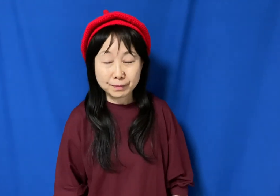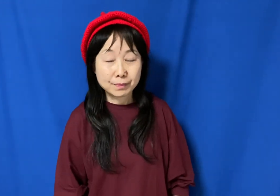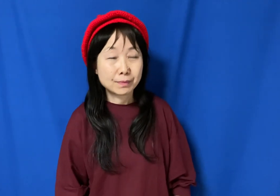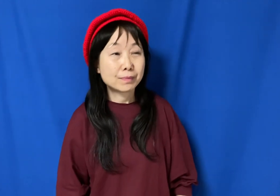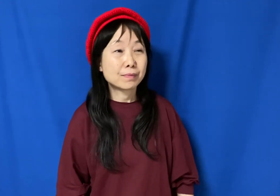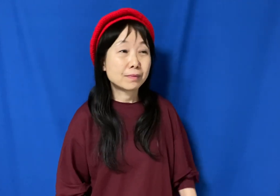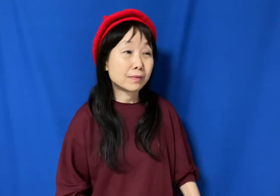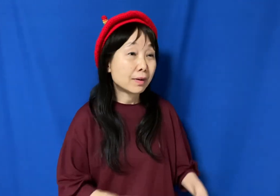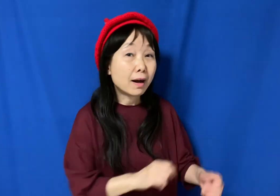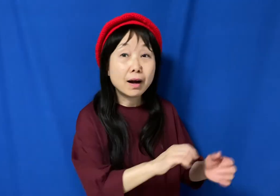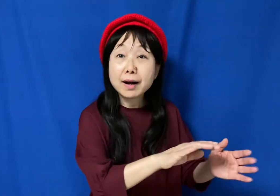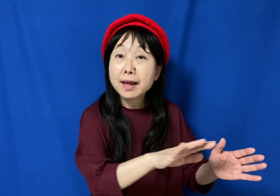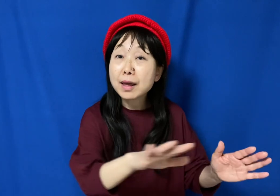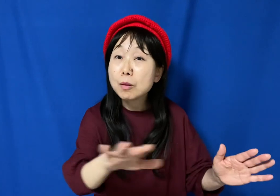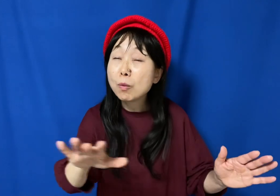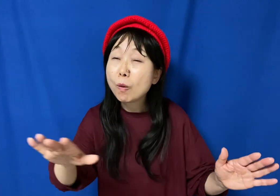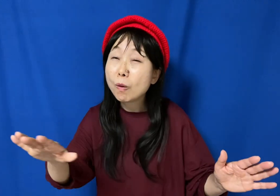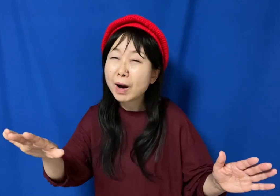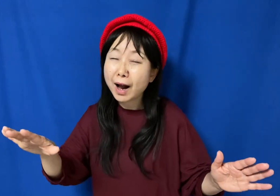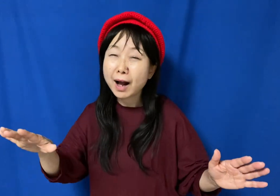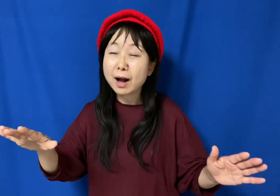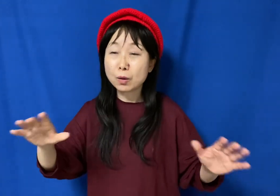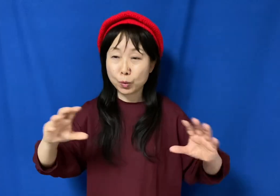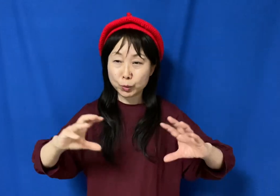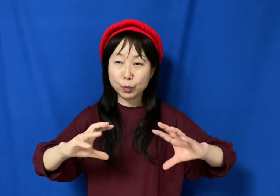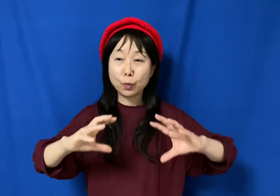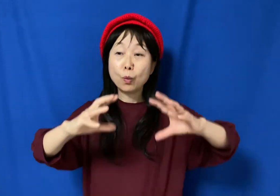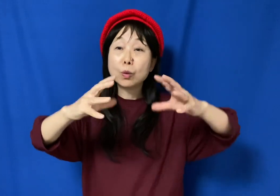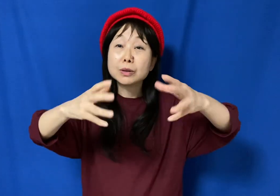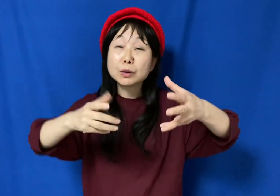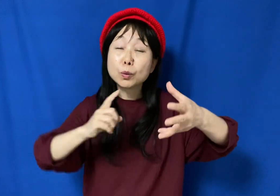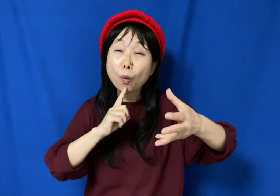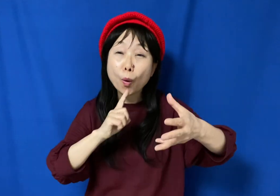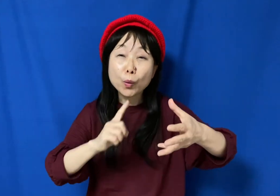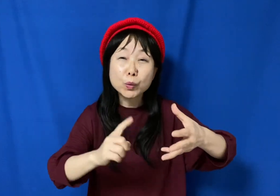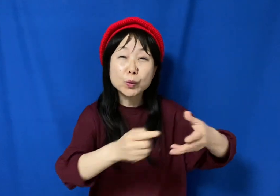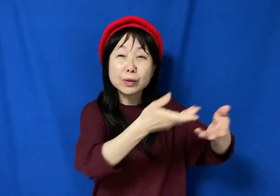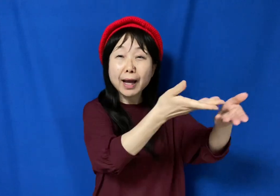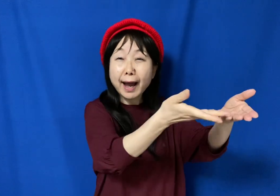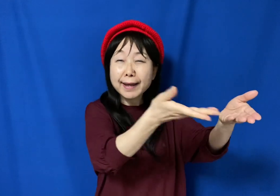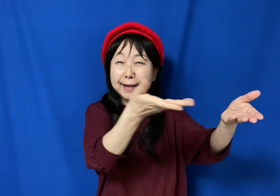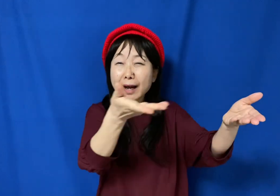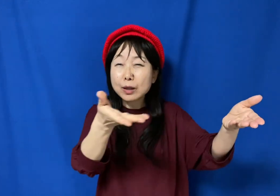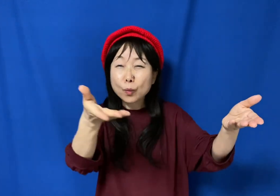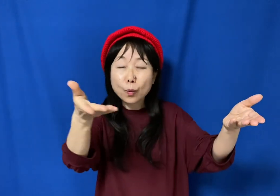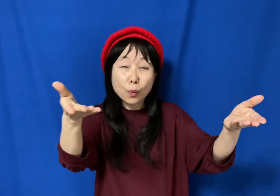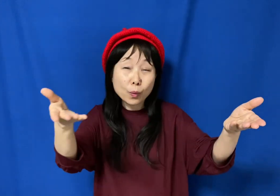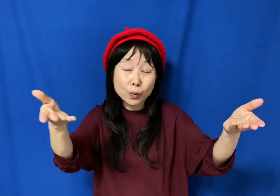誰もが この地球という（手話：地球・言う） 大河の